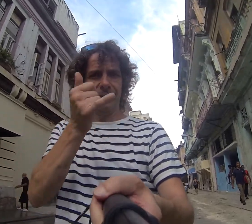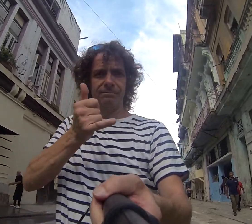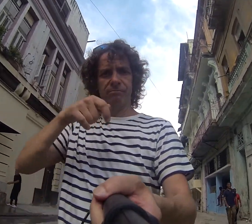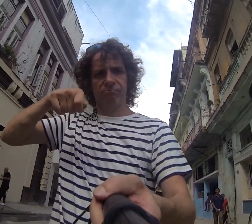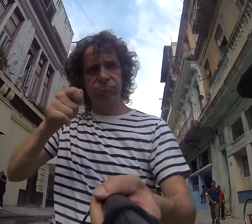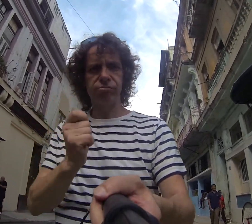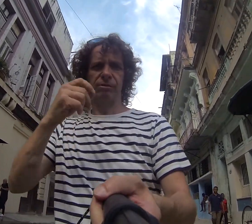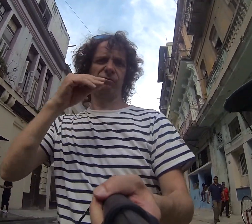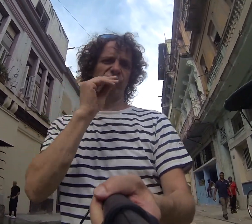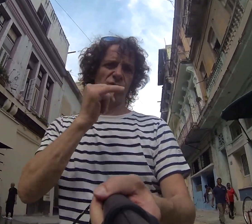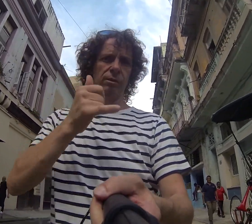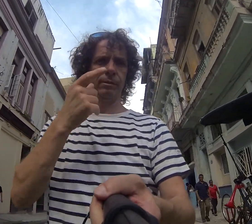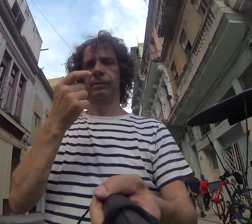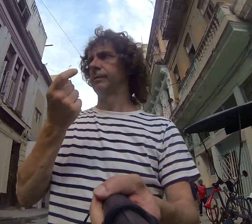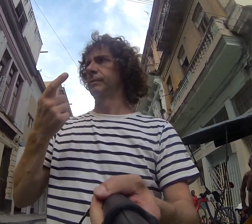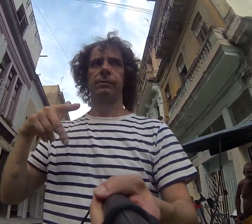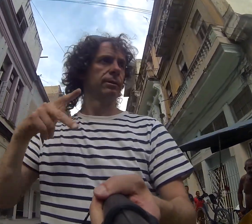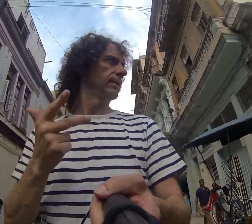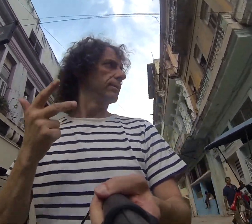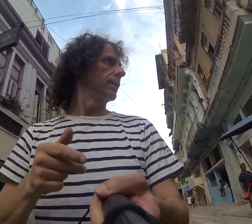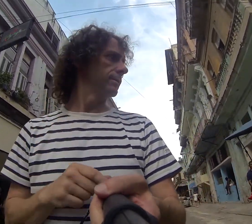Veis, están arreglando sus bicis